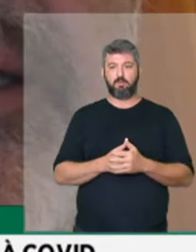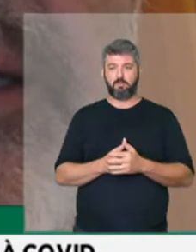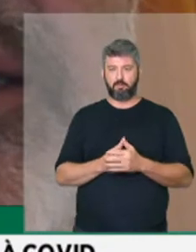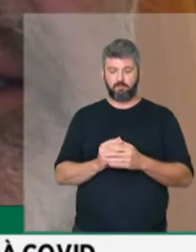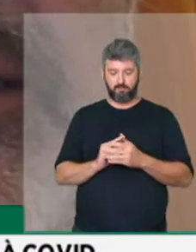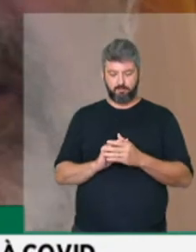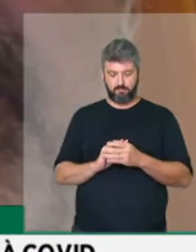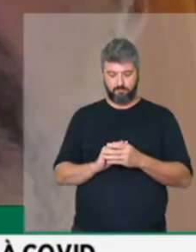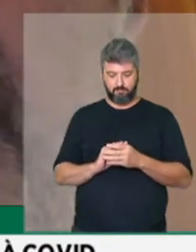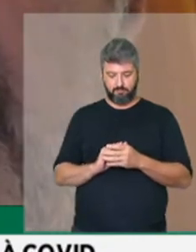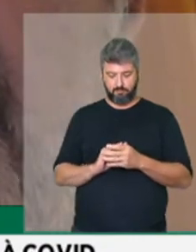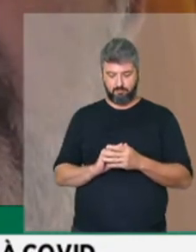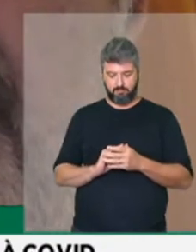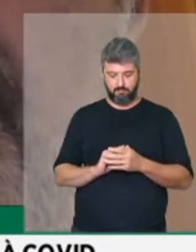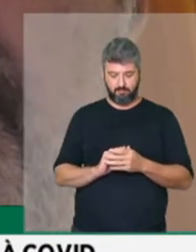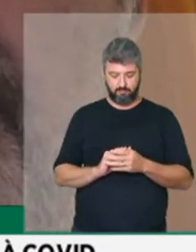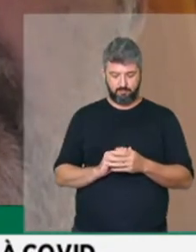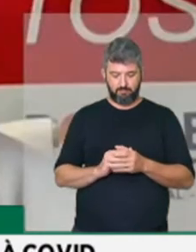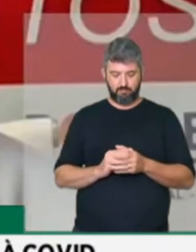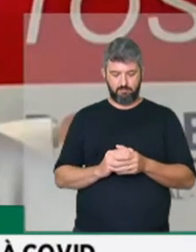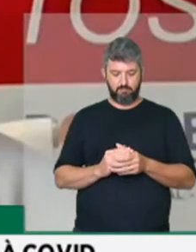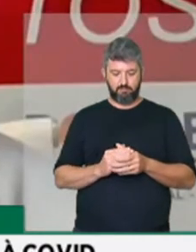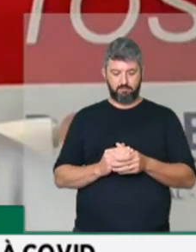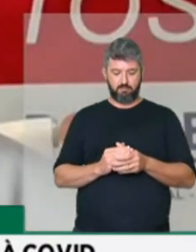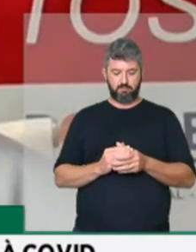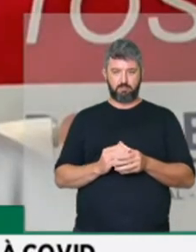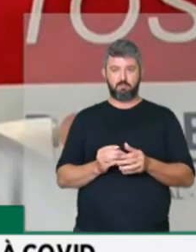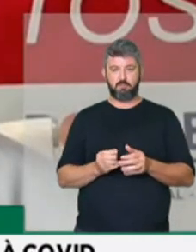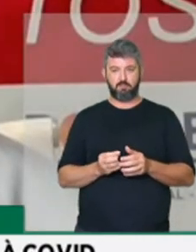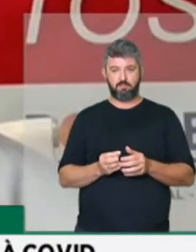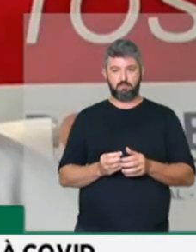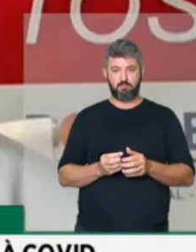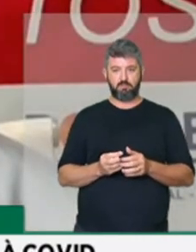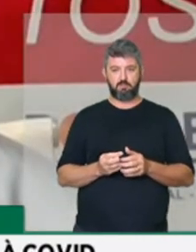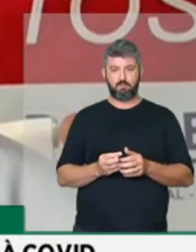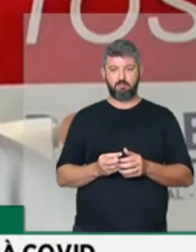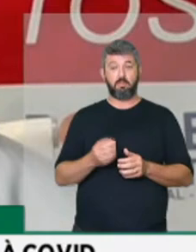SEQUÊNCIA, PDT E MINORIA. -- [DEPUTADO]: PERFEITO, OBRIGADO. -- [PRESIDENTE]: PDT COM